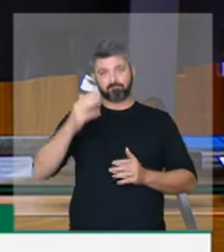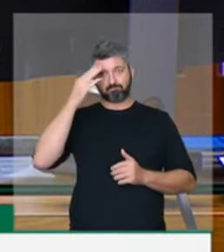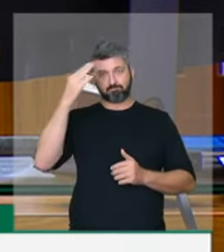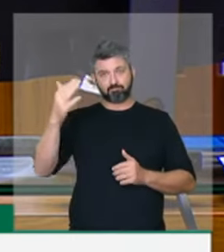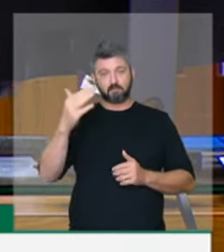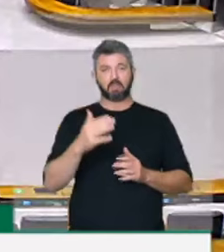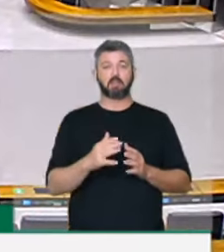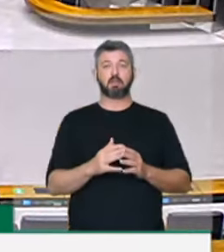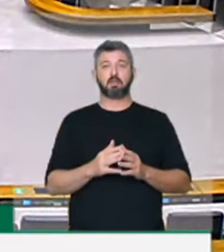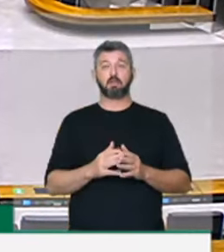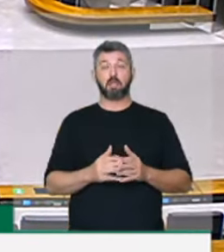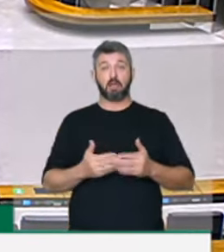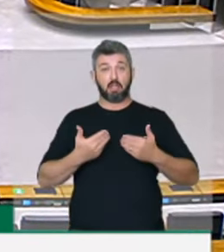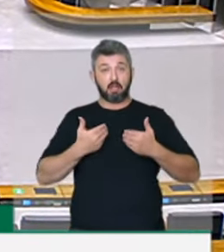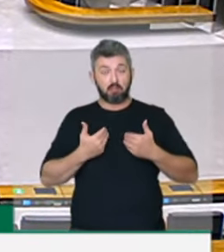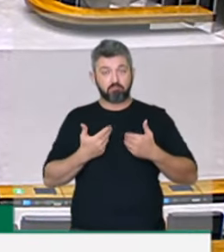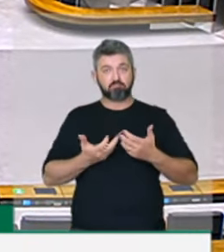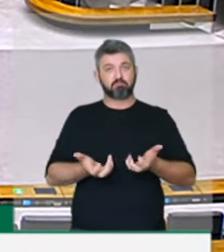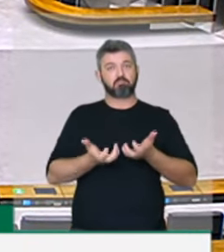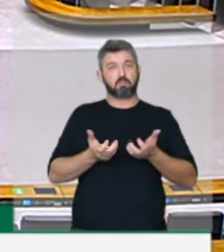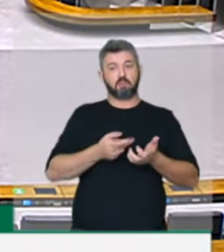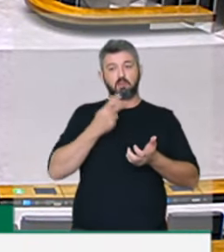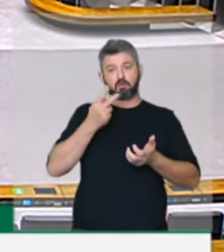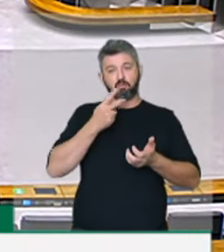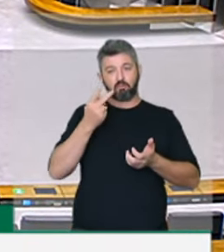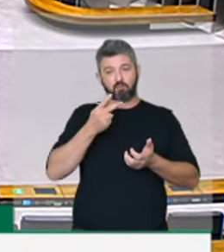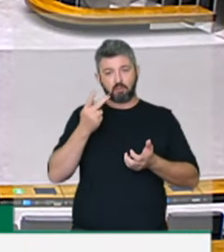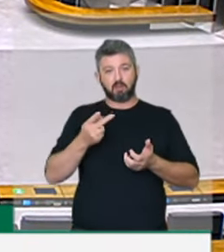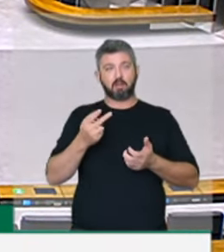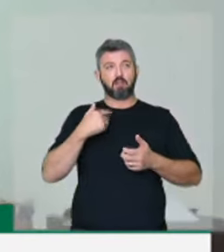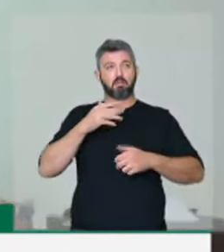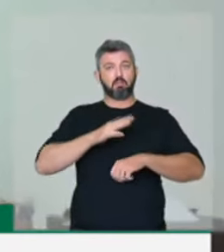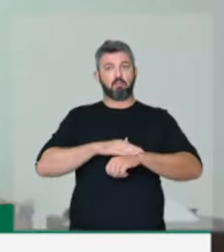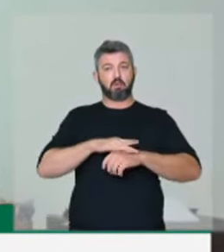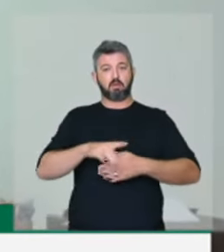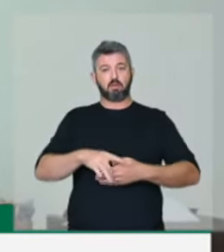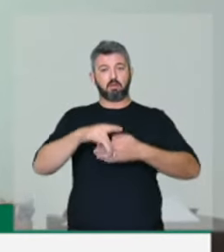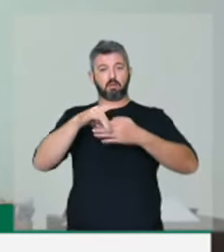AQUI USANDO ESSE MEU TEMPO DE LÍDER PORQUE EU ACHEI MUITO APROPRIADO, DEPOIS QUE EU OUVI ABSURDOS RELACIONADOS AOS